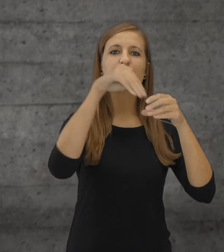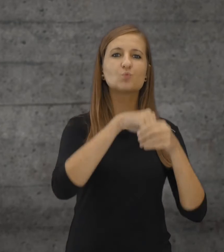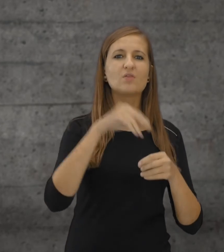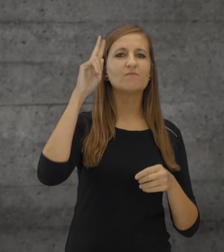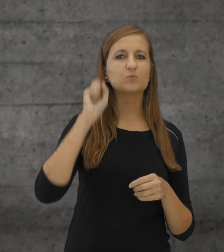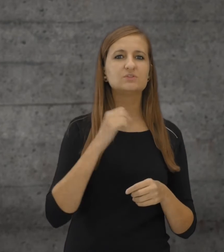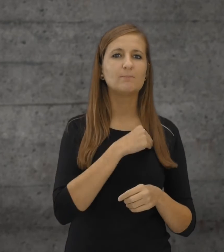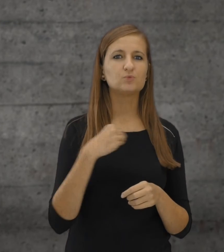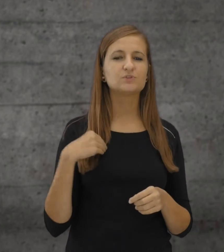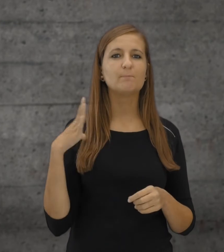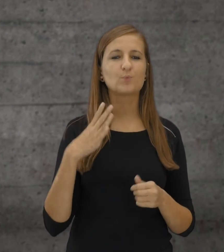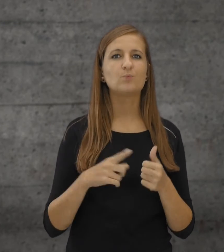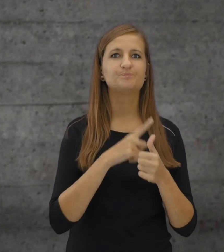W skład tego Wojska Polskiego wchodziła: